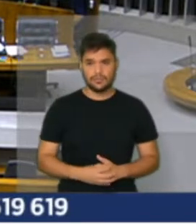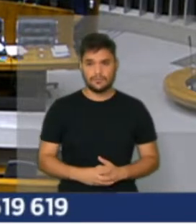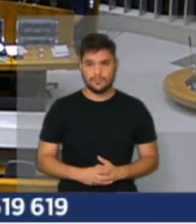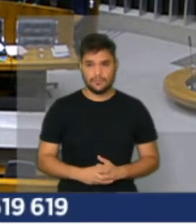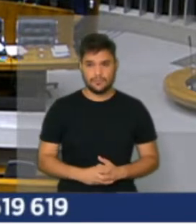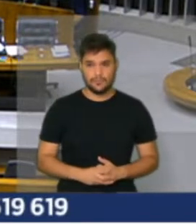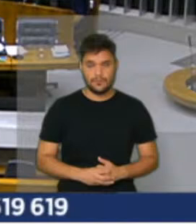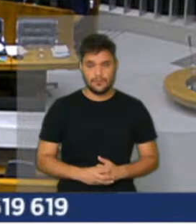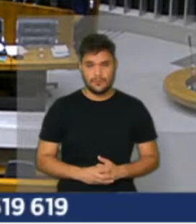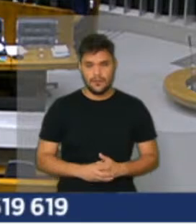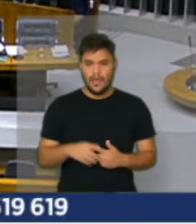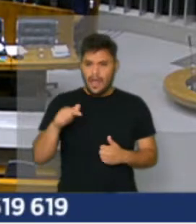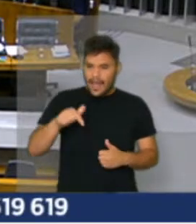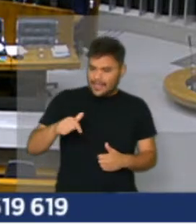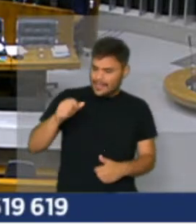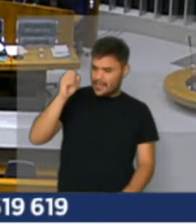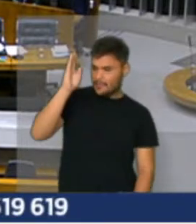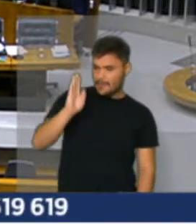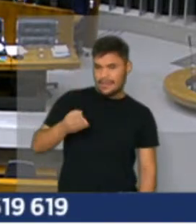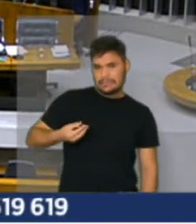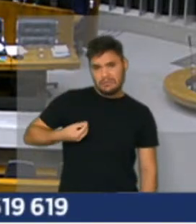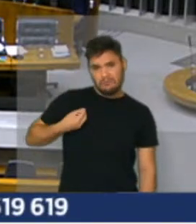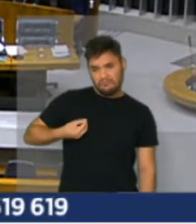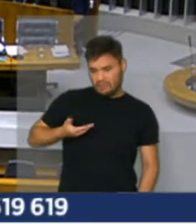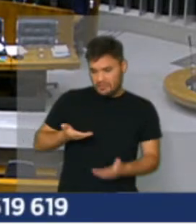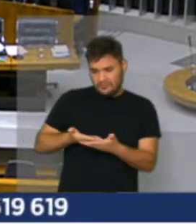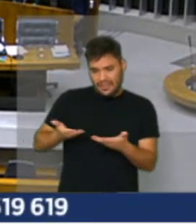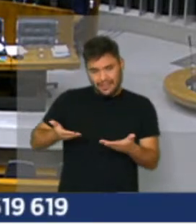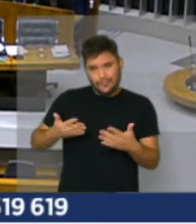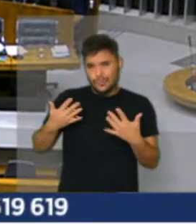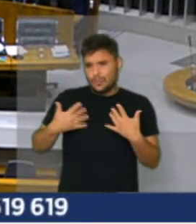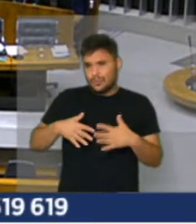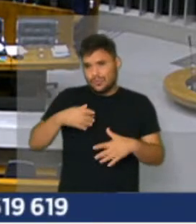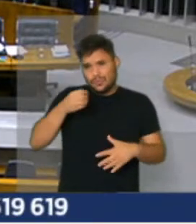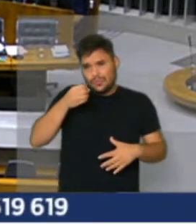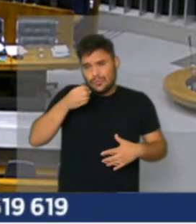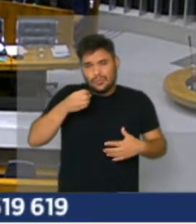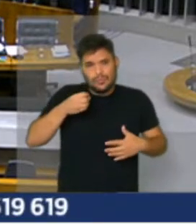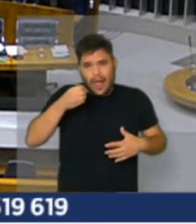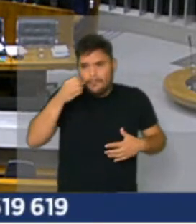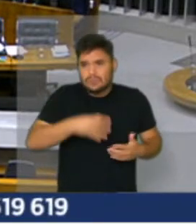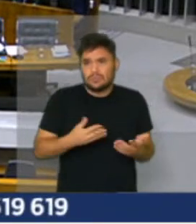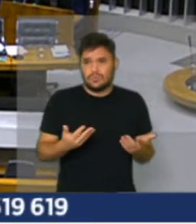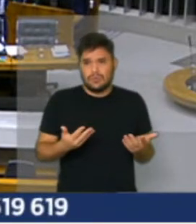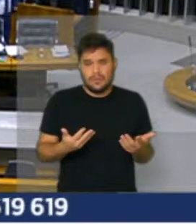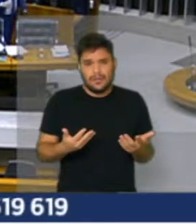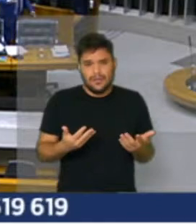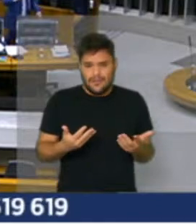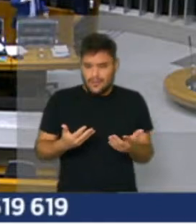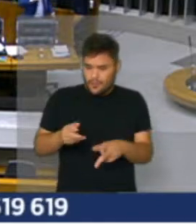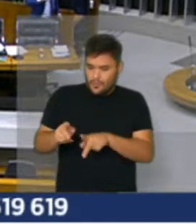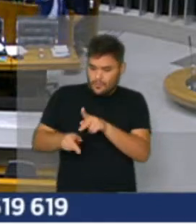PRESIDENTE. DEPUTADO BIRA. -- [DEPUTADA]: OBRIGADA, PRESIDENTE. O QUE A GENTE VIVE HOJE NO BRASIL É UM ESCÁ